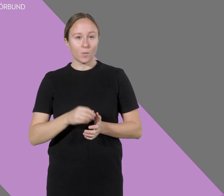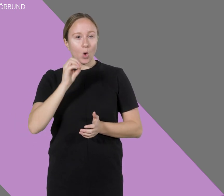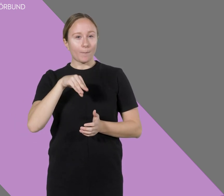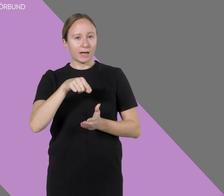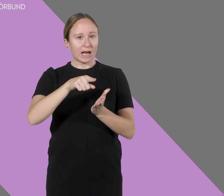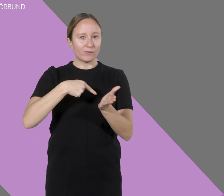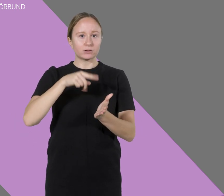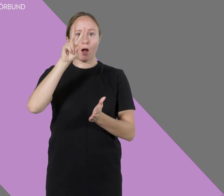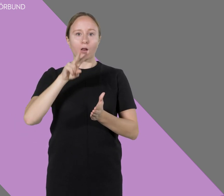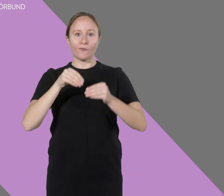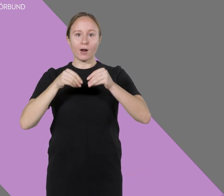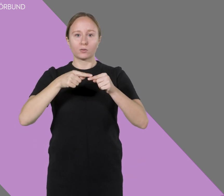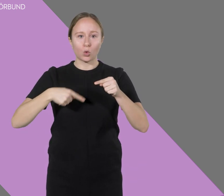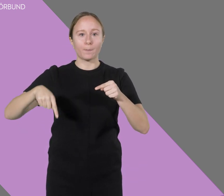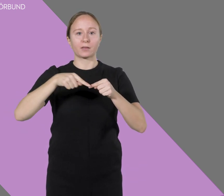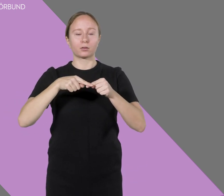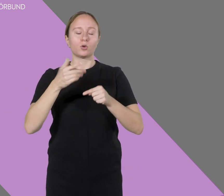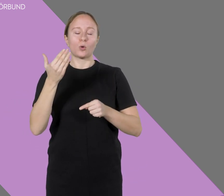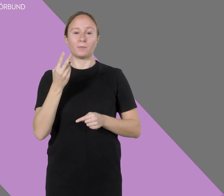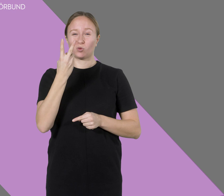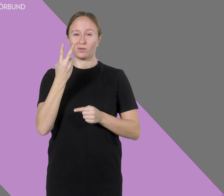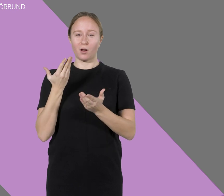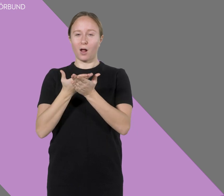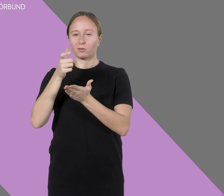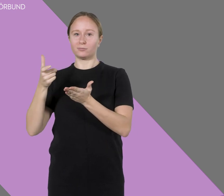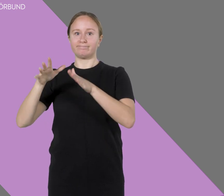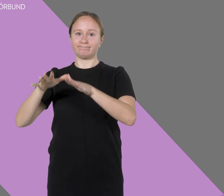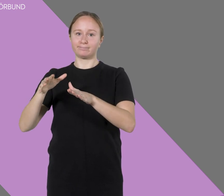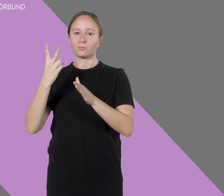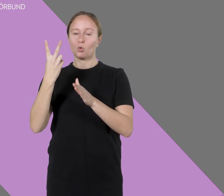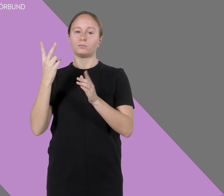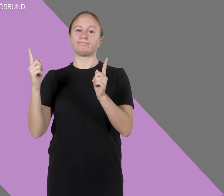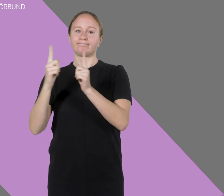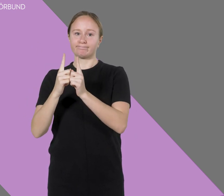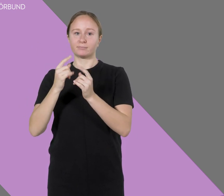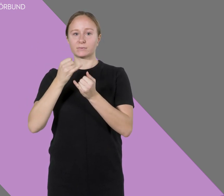Om det krävs en andra valomgång kommer de två återstående kandidaterna att mötas -